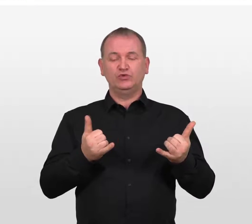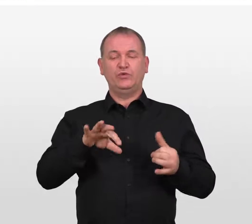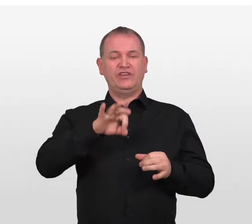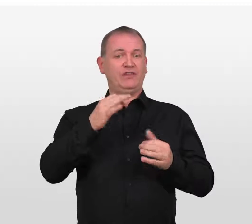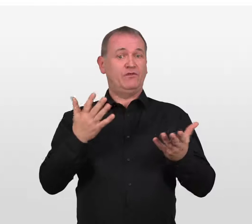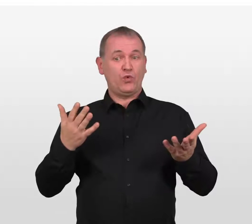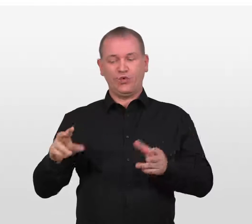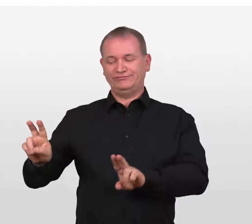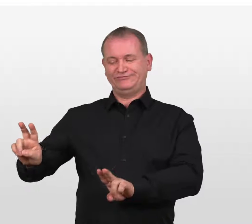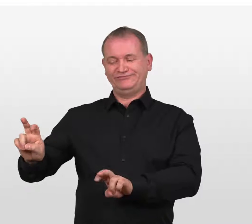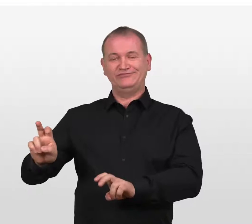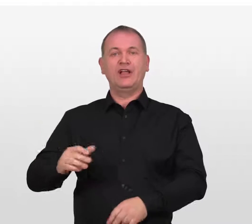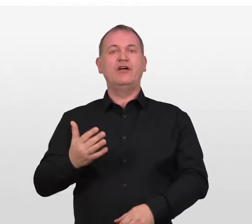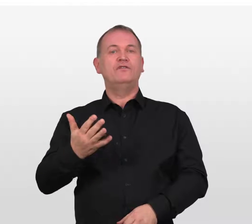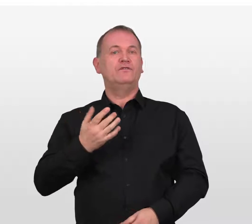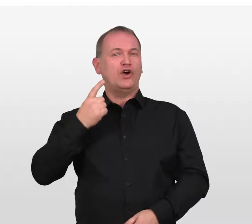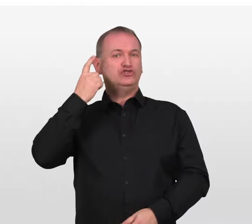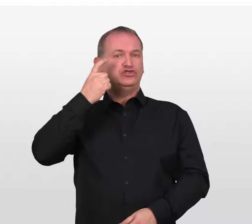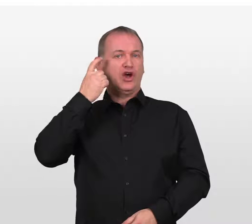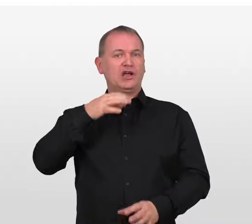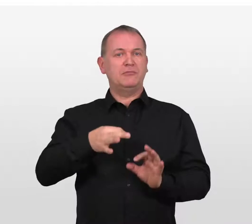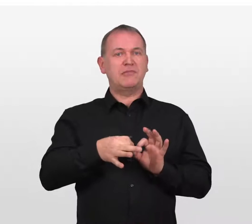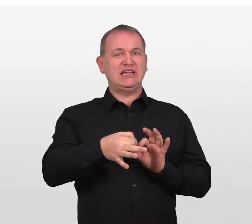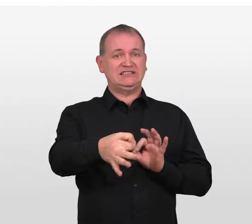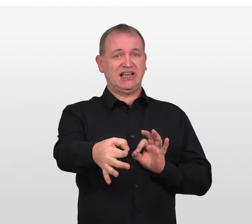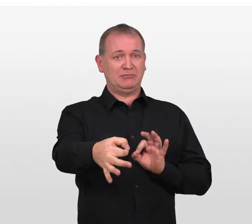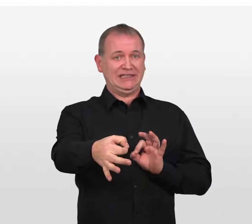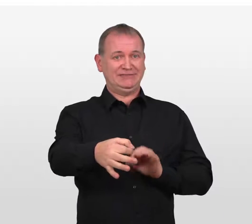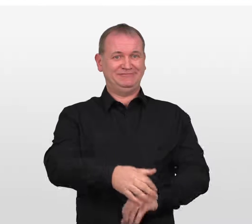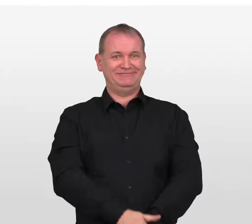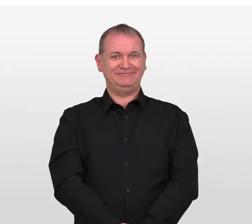werden Sie unter dem Punkt „Vorsorgemaßnahmen“ fündig.